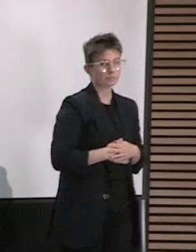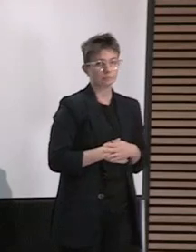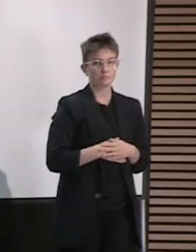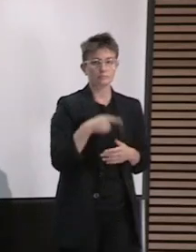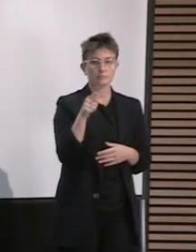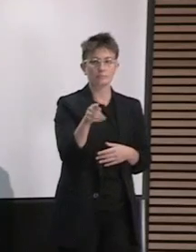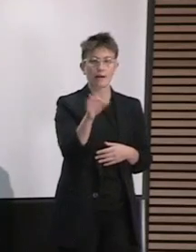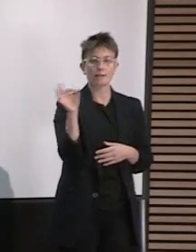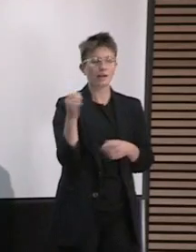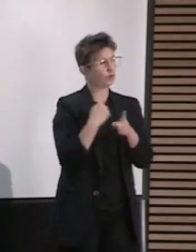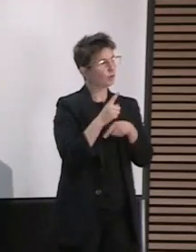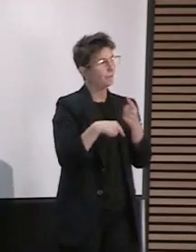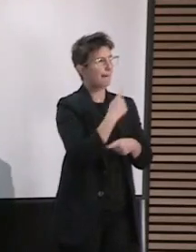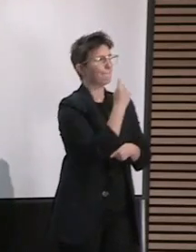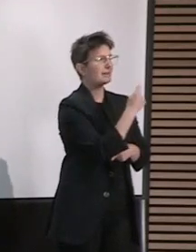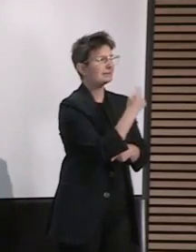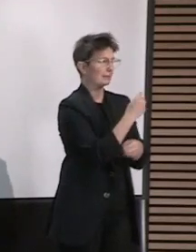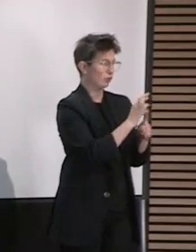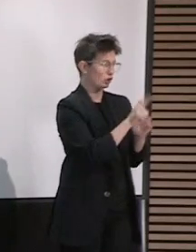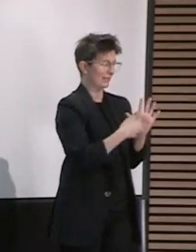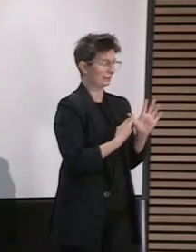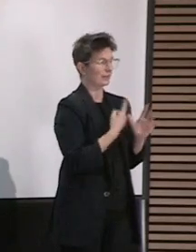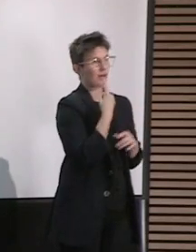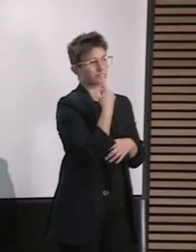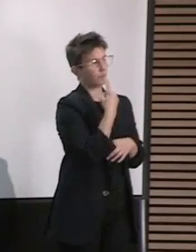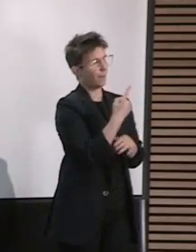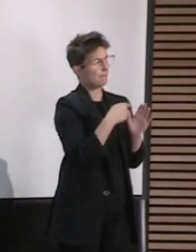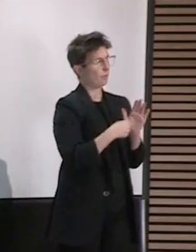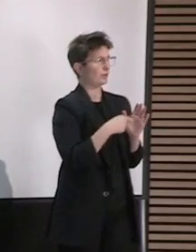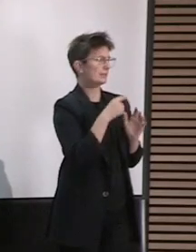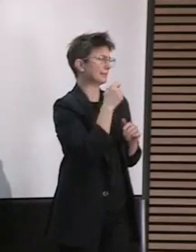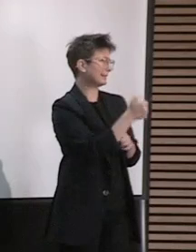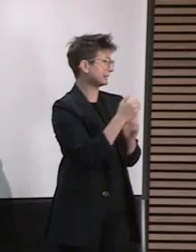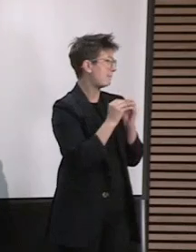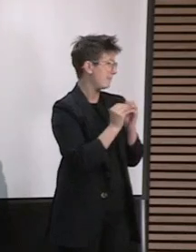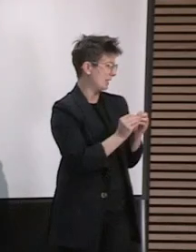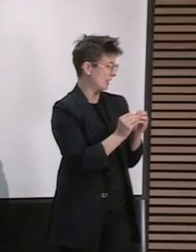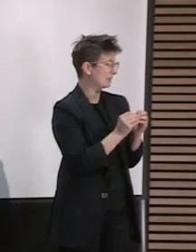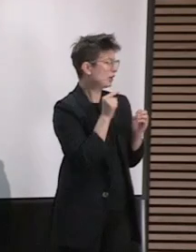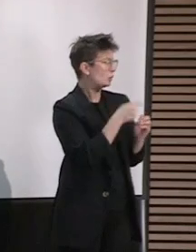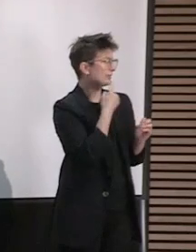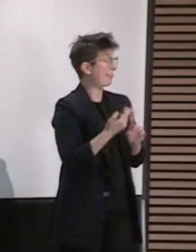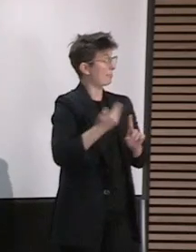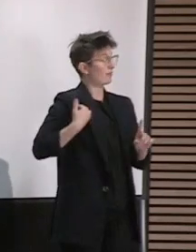kaiarahi takitahi. Na ka